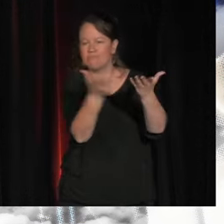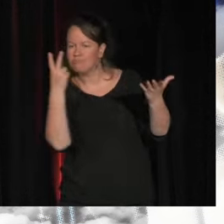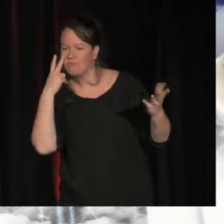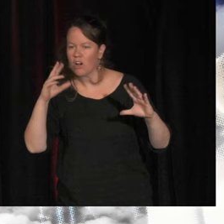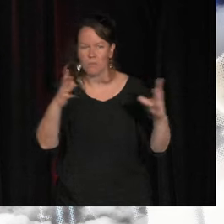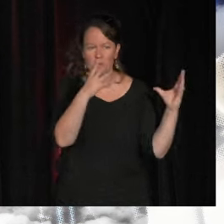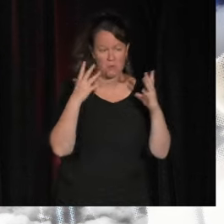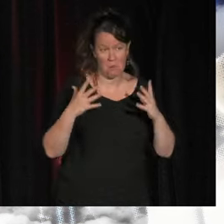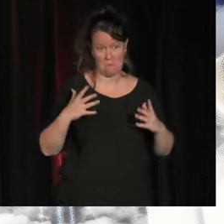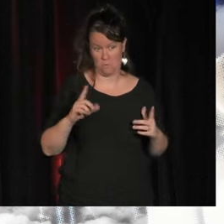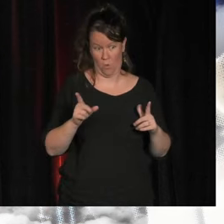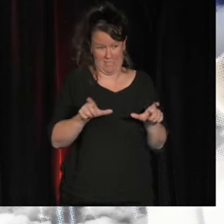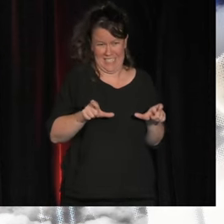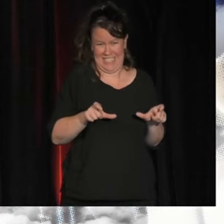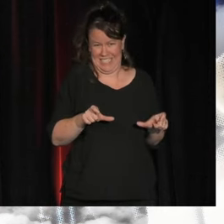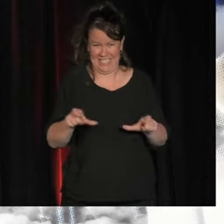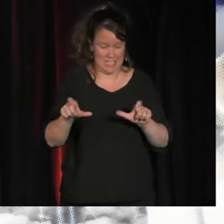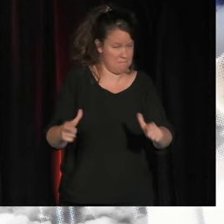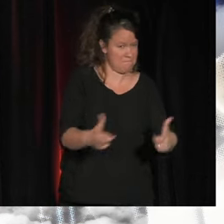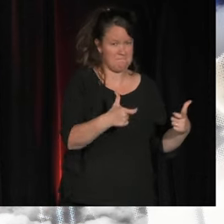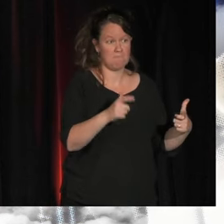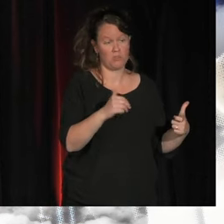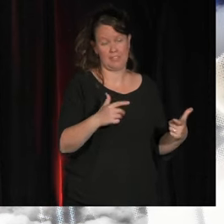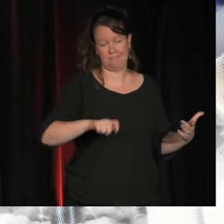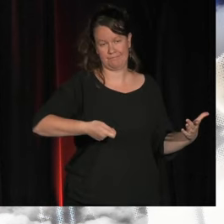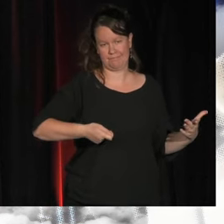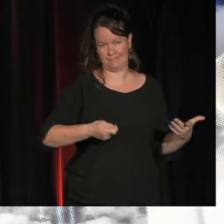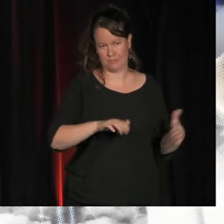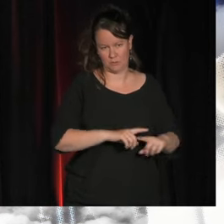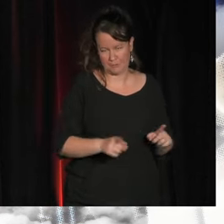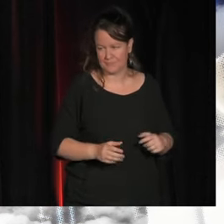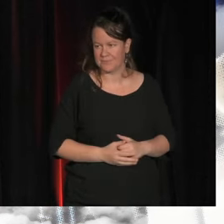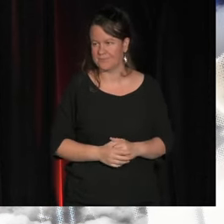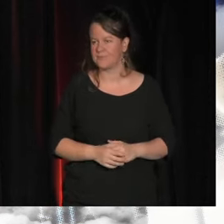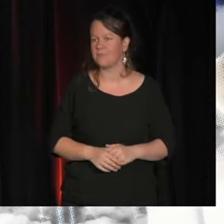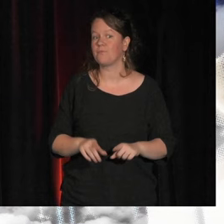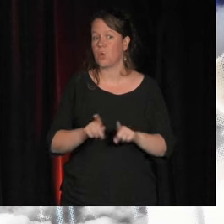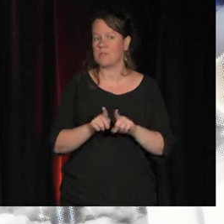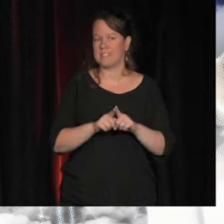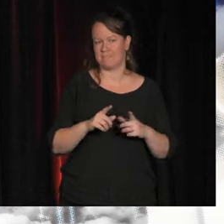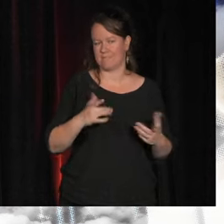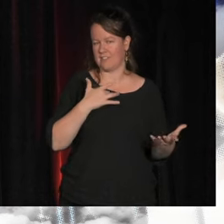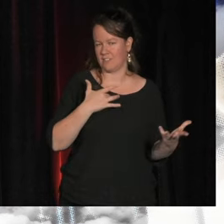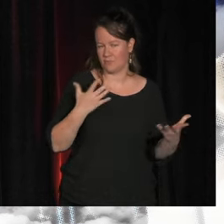Et après, pour revenir un petit peu sur le timing de toutes ces choses-là pour que vous compreniez bien comment ces petits couacs mis les uns à la suite des autres, ça explique pourquoi aujourd'hui